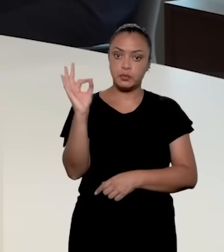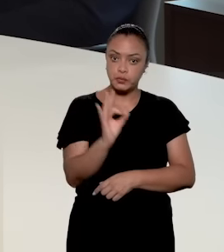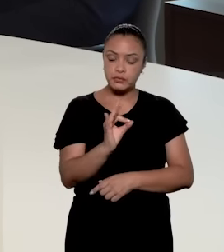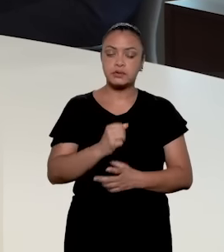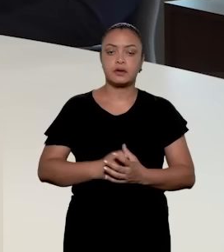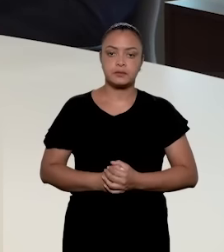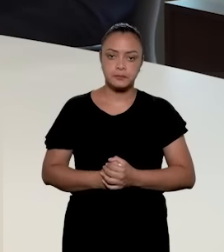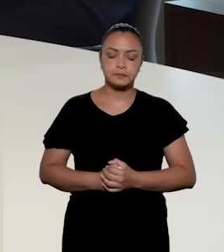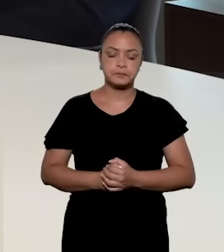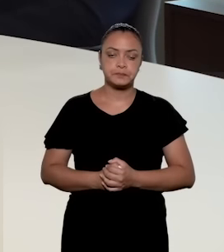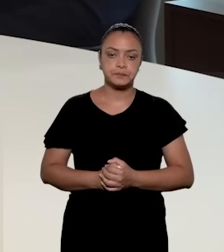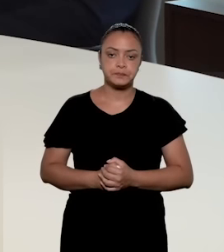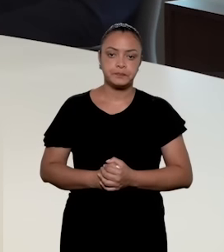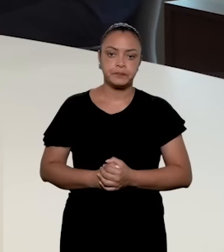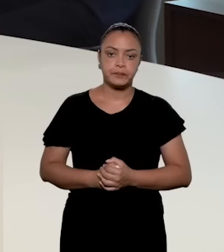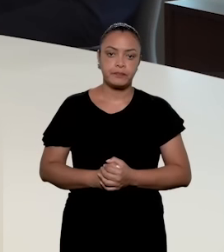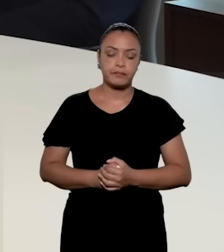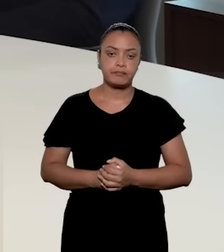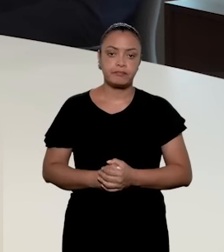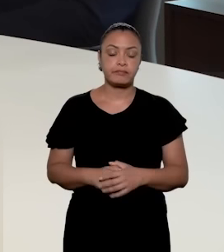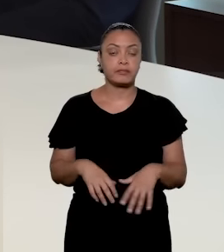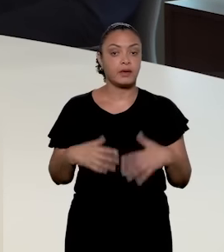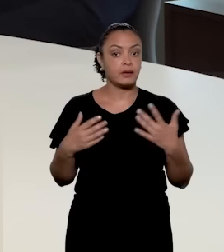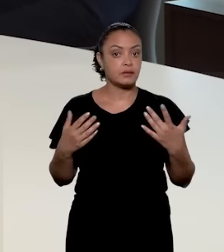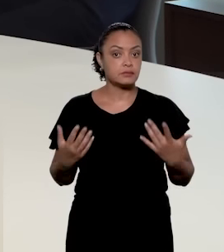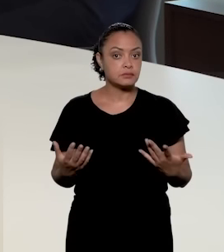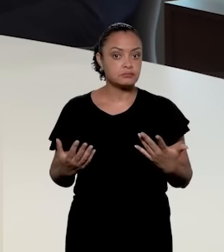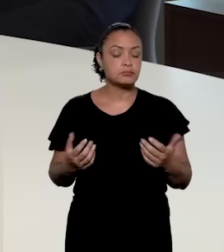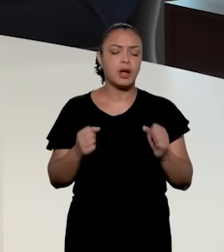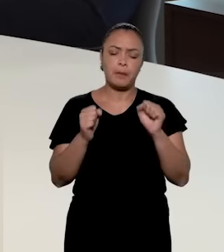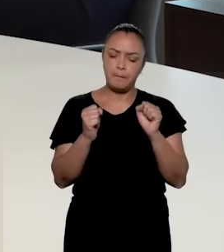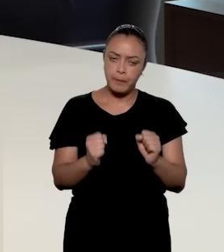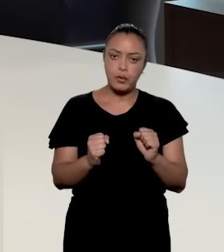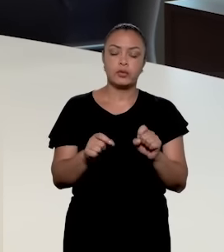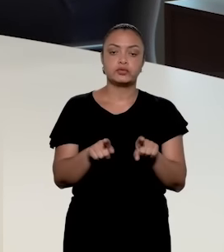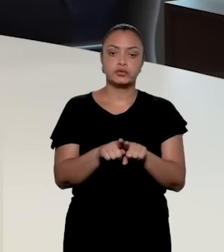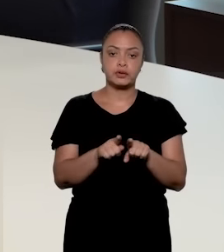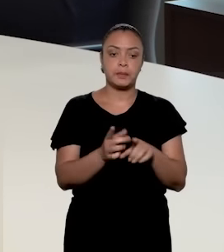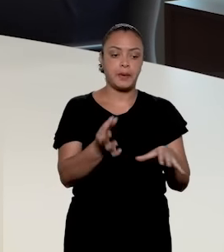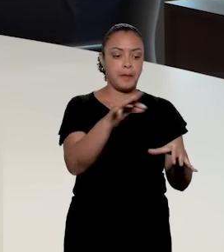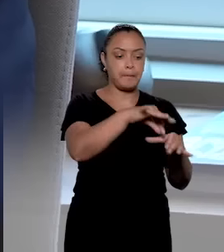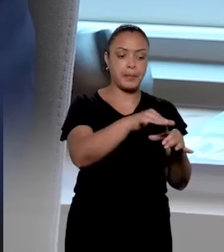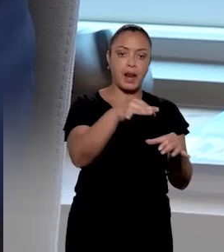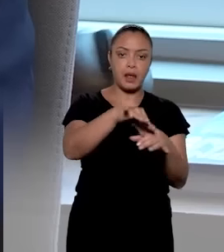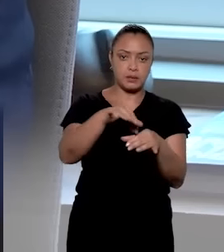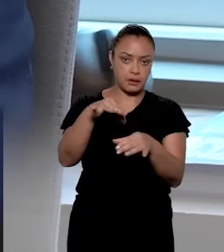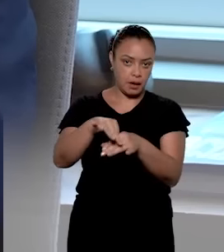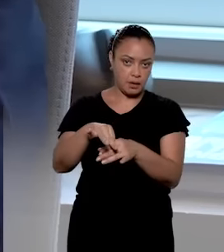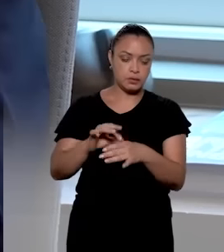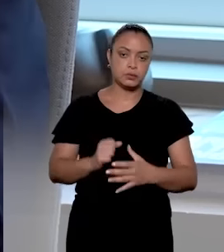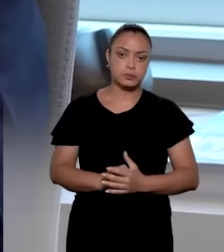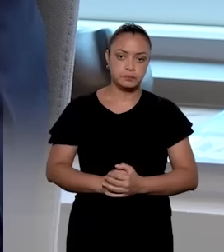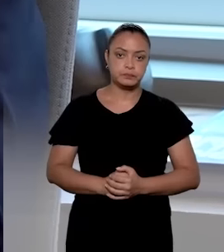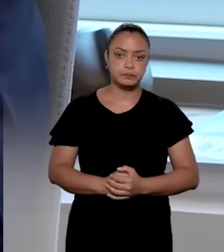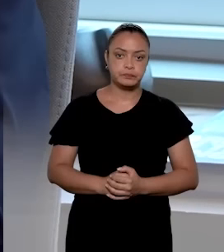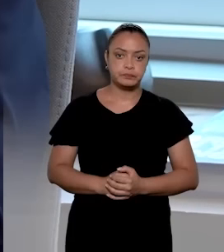Reservas nativas dentro da propriedade. Reservas nativas. Isso inclusive pode ser plantado, não é que a lei exige, por exemplo,